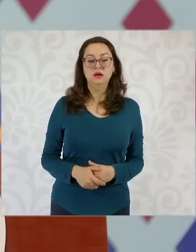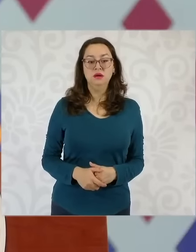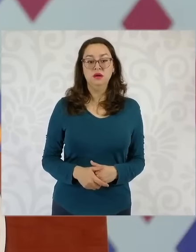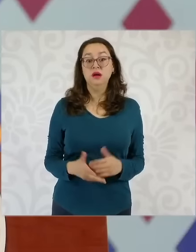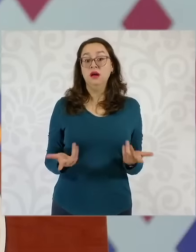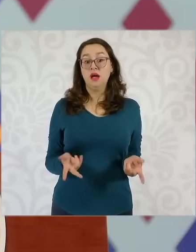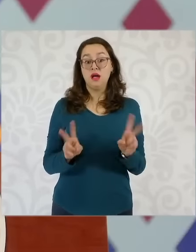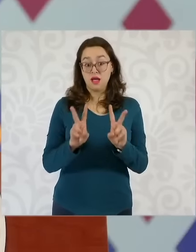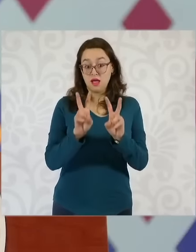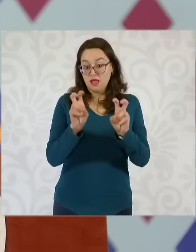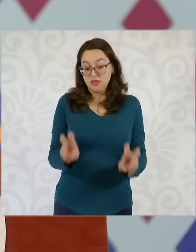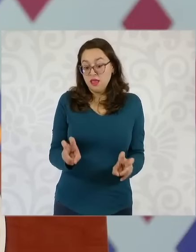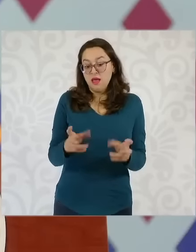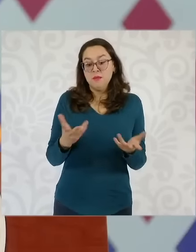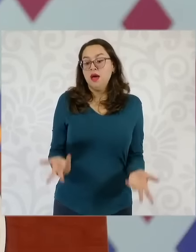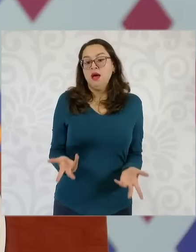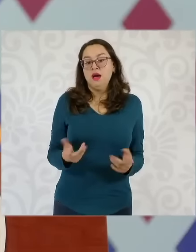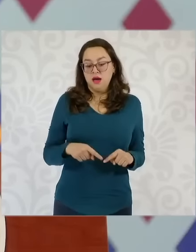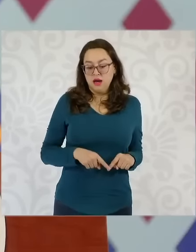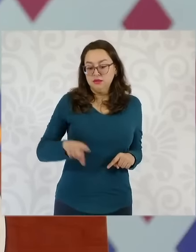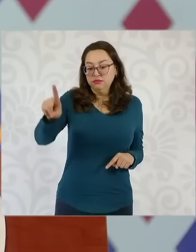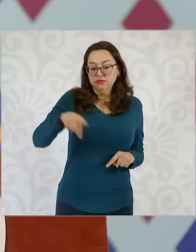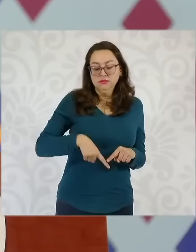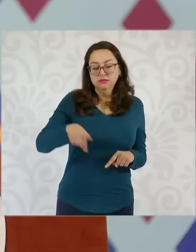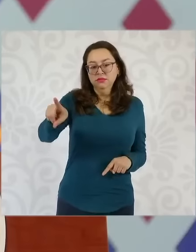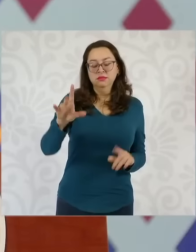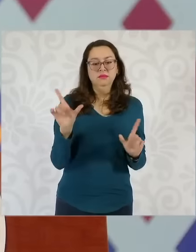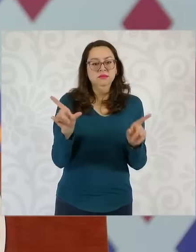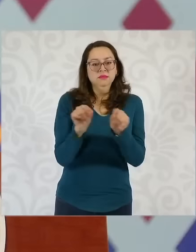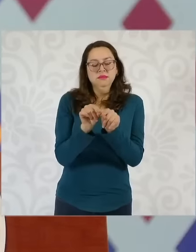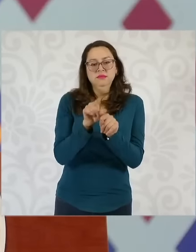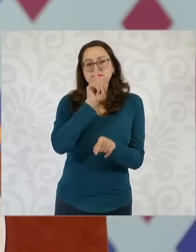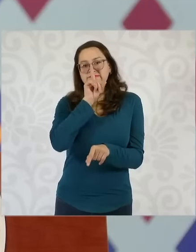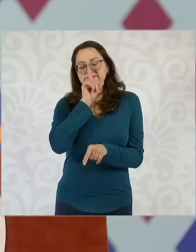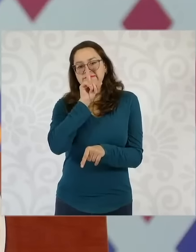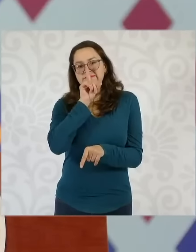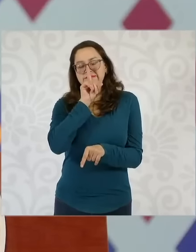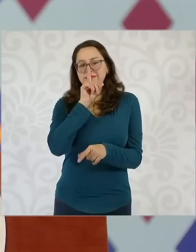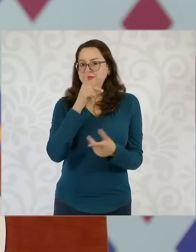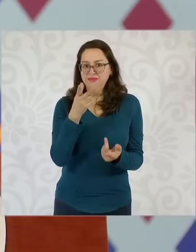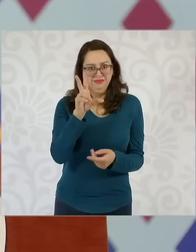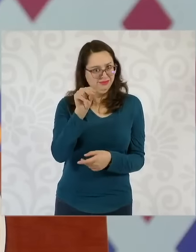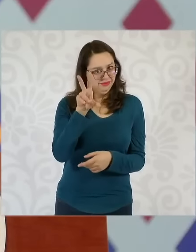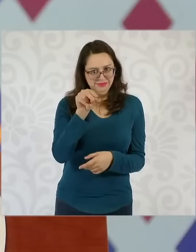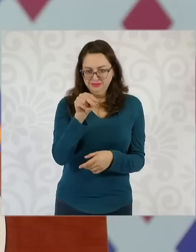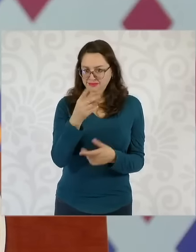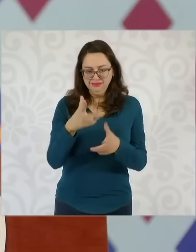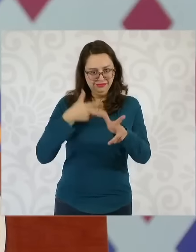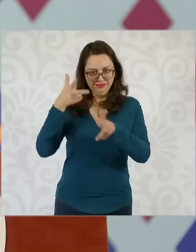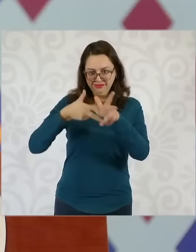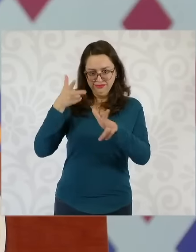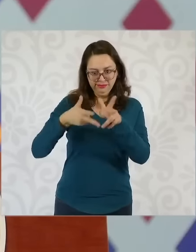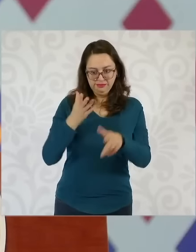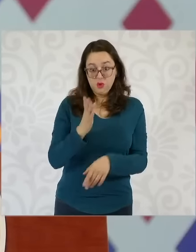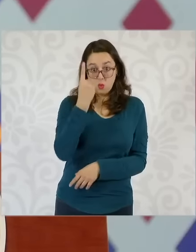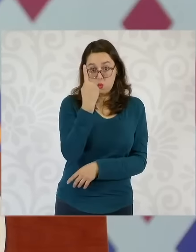Pacífico al Atlántico o viceversa del Golfo al Pacífico eh con el tren principal de la línea